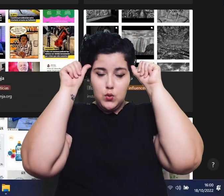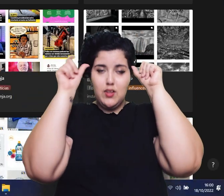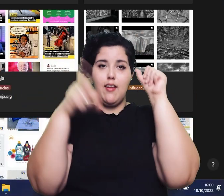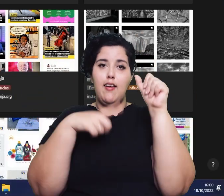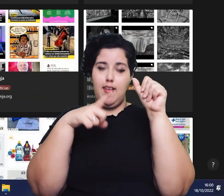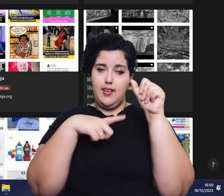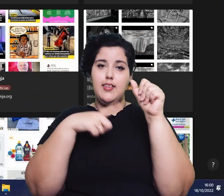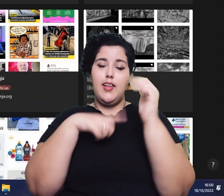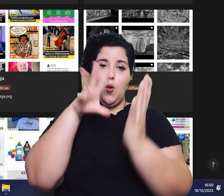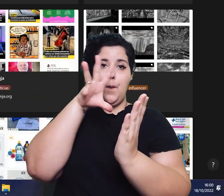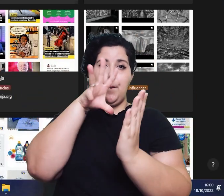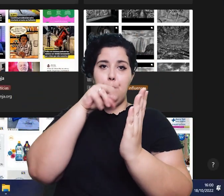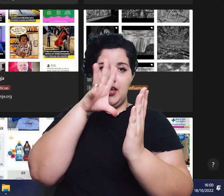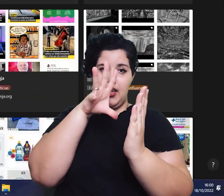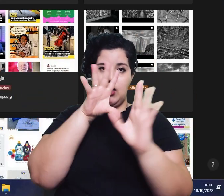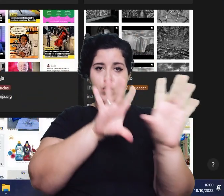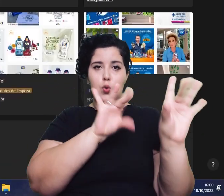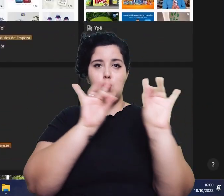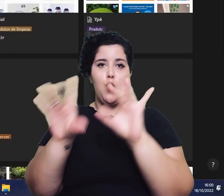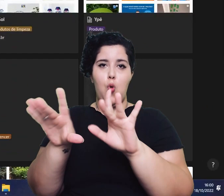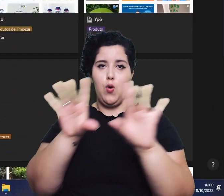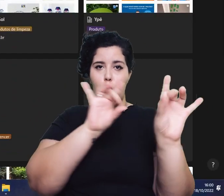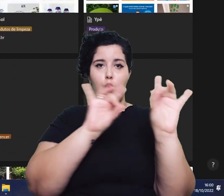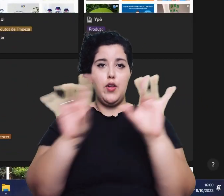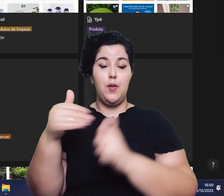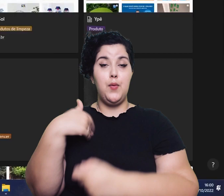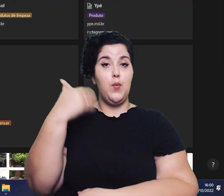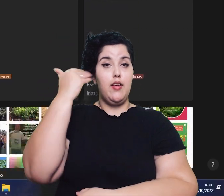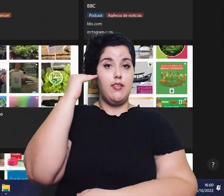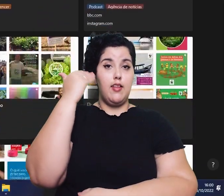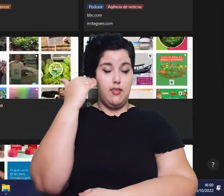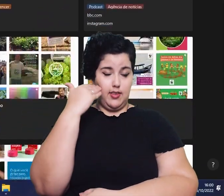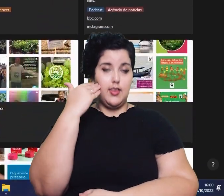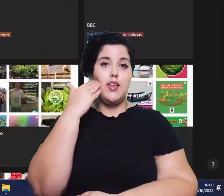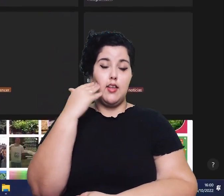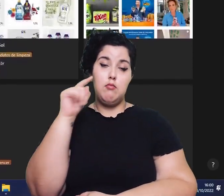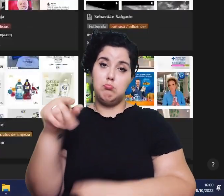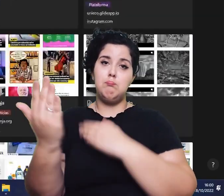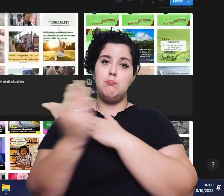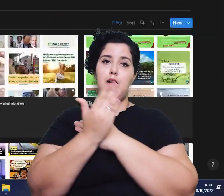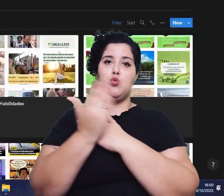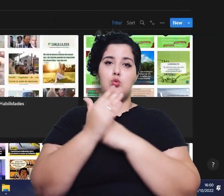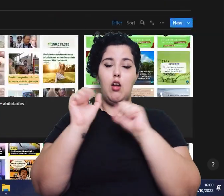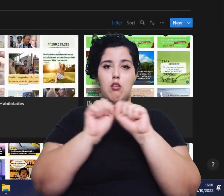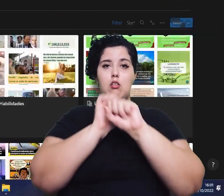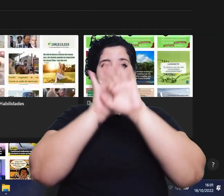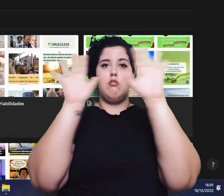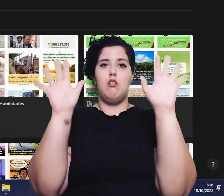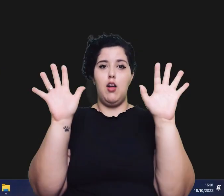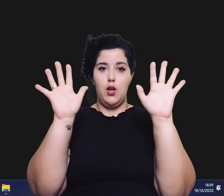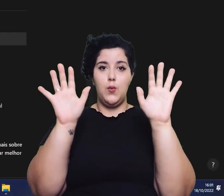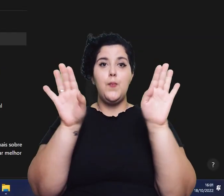aquele feed né, então, eu tirei um print dos feeds e coloquei aqui já pra eu ter uma noção também e foi algo que me ajudou bastante. Além disso,